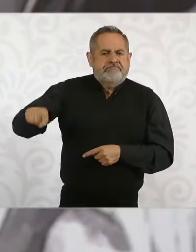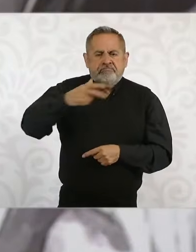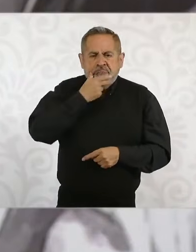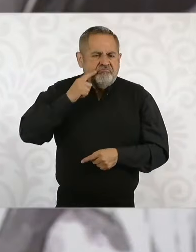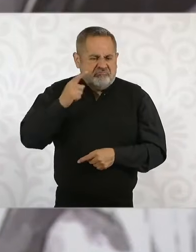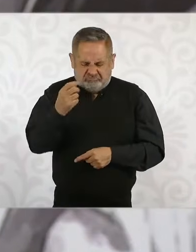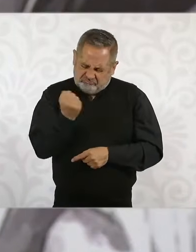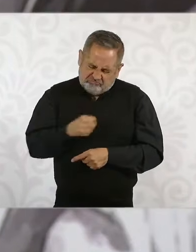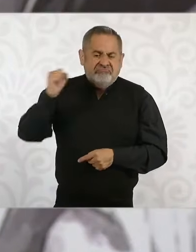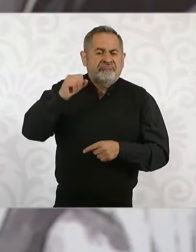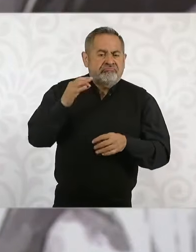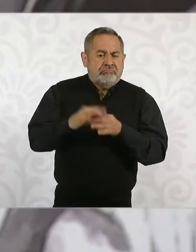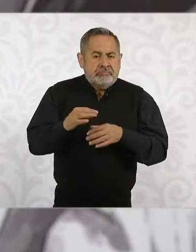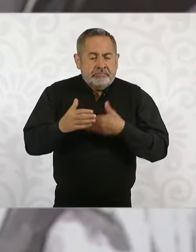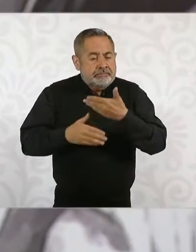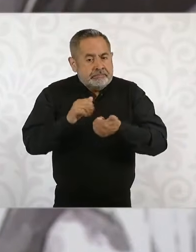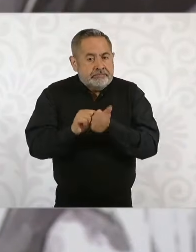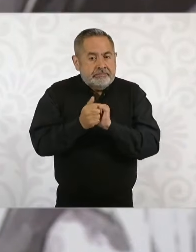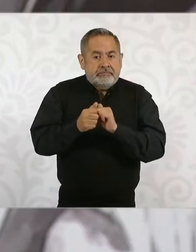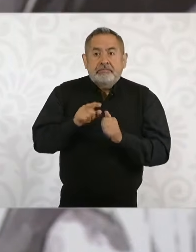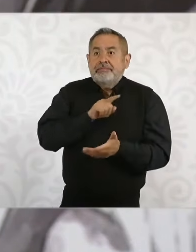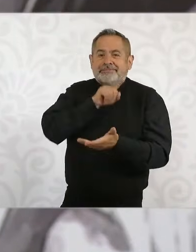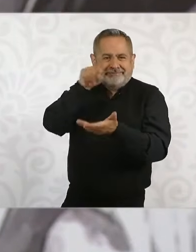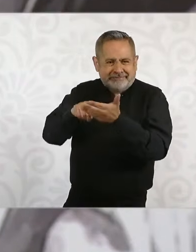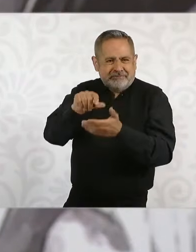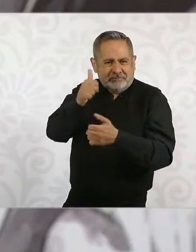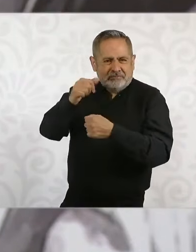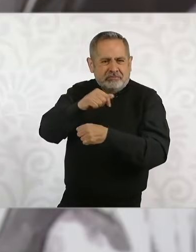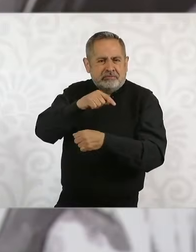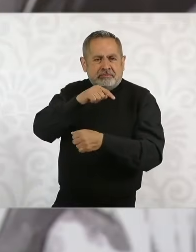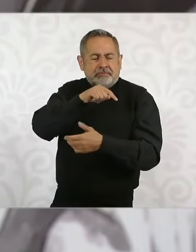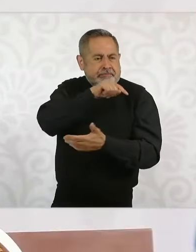oportunidad de estar recientemente en centros de investigación, en institutos nacionales